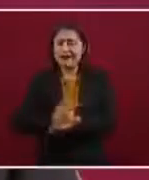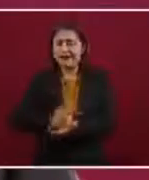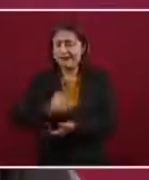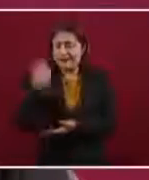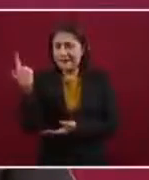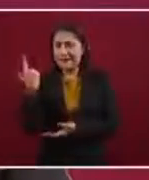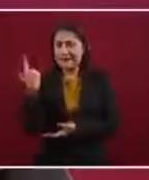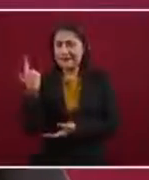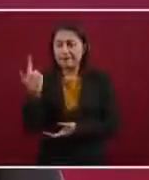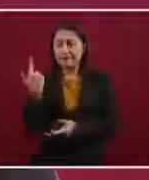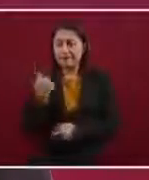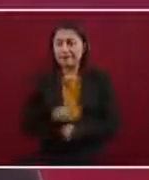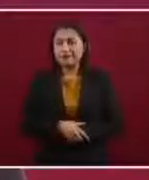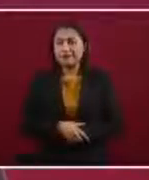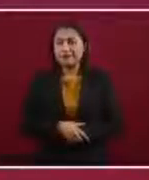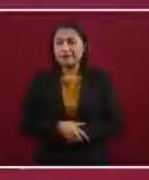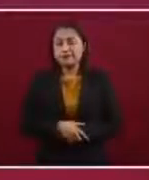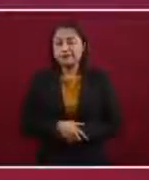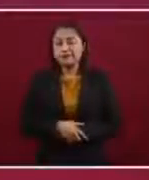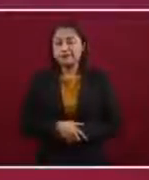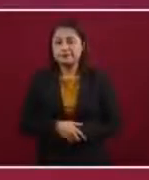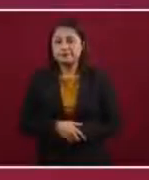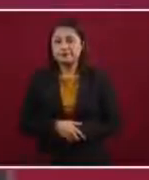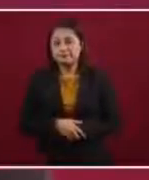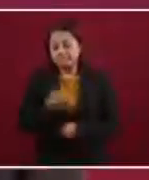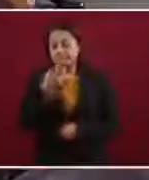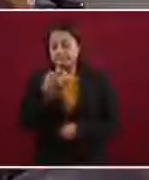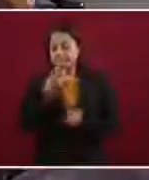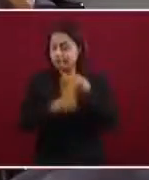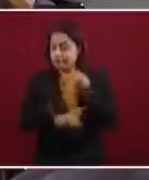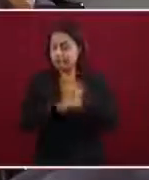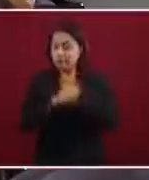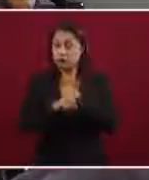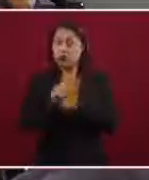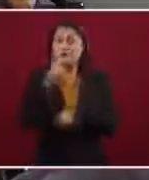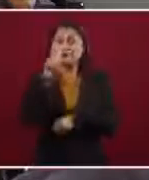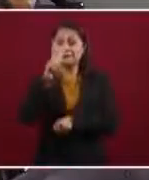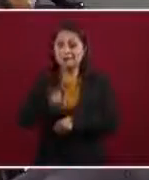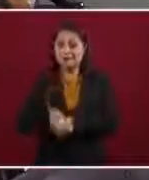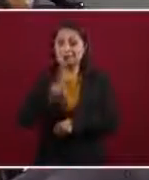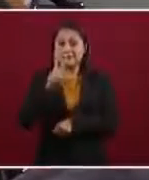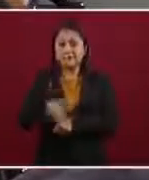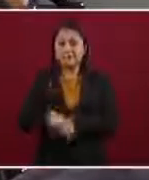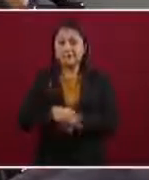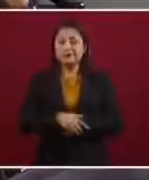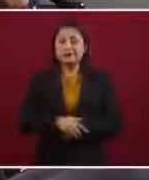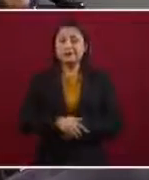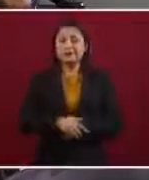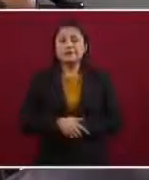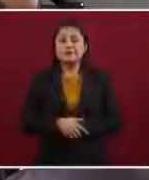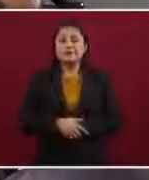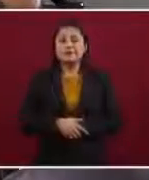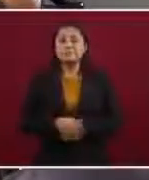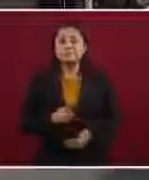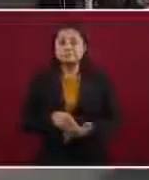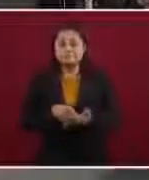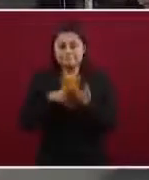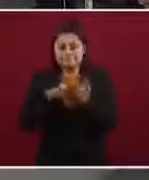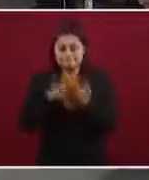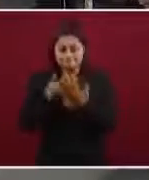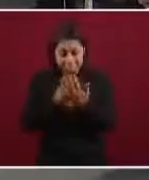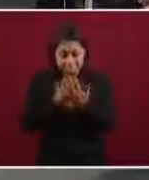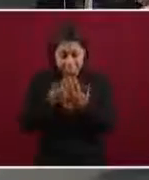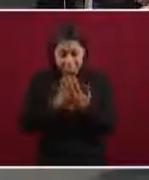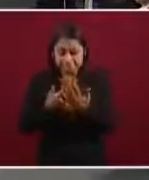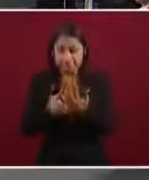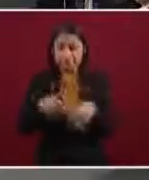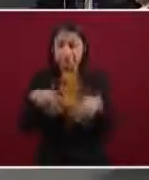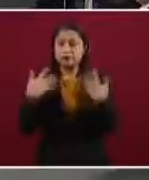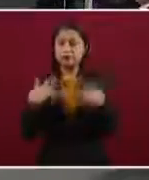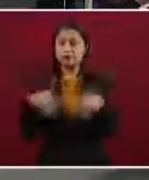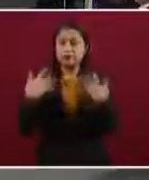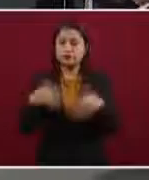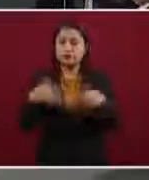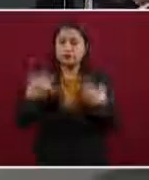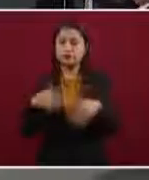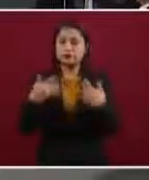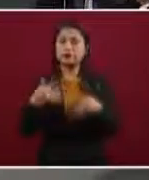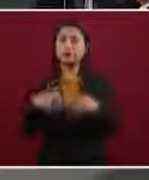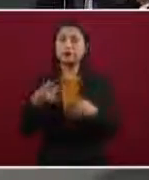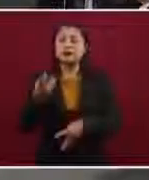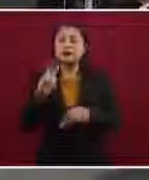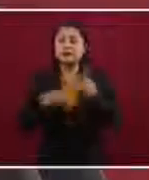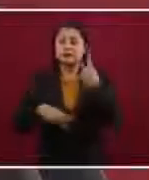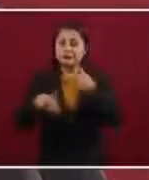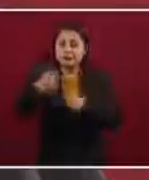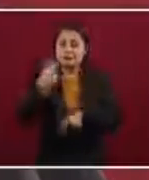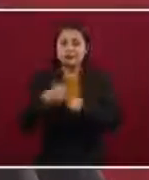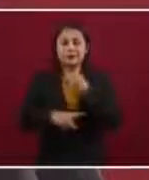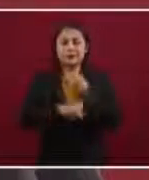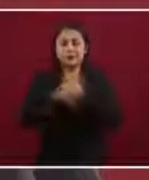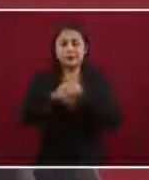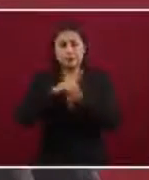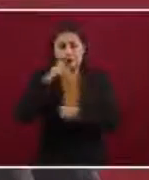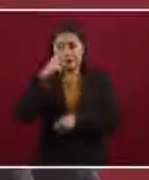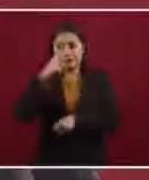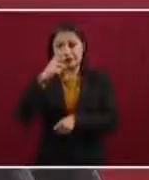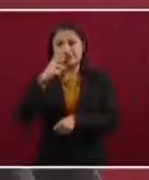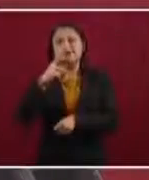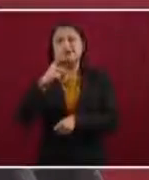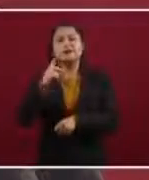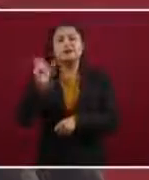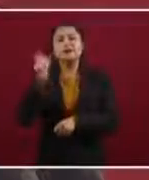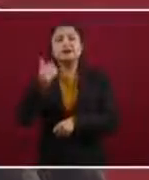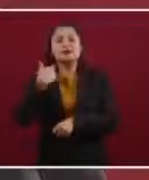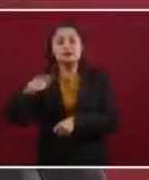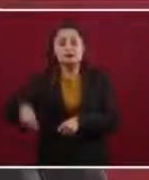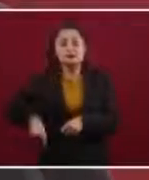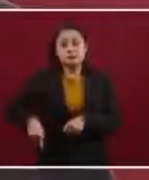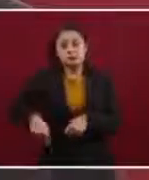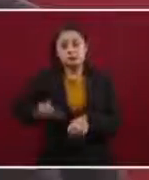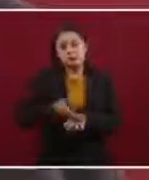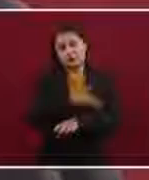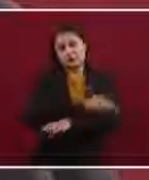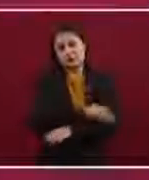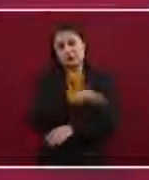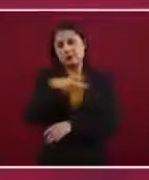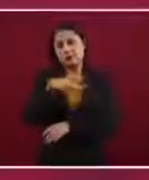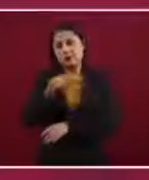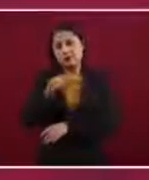Esto es uno de los saldos más perjudiciales de la política neoliberal; así como nos